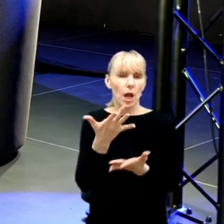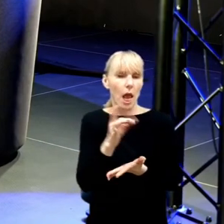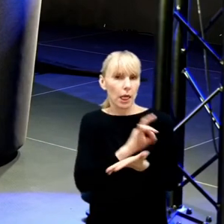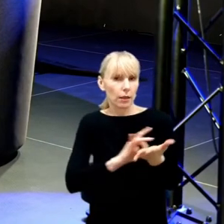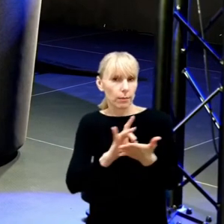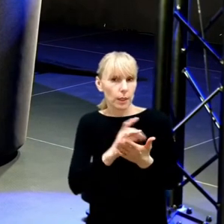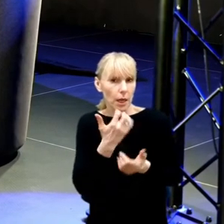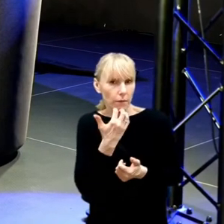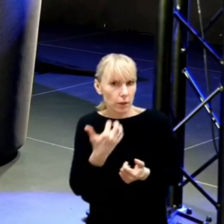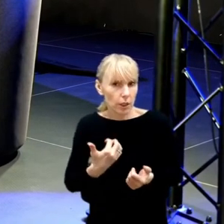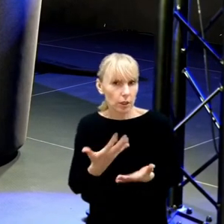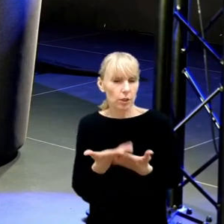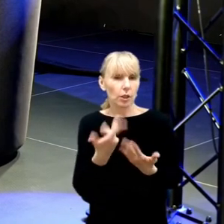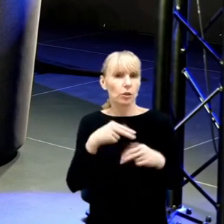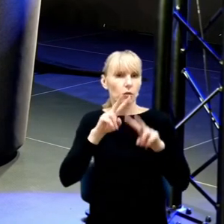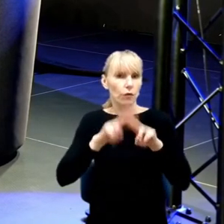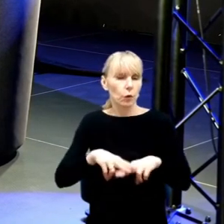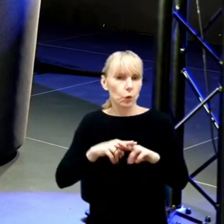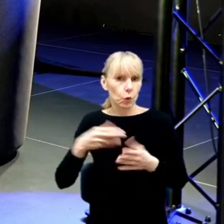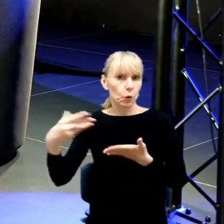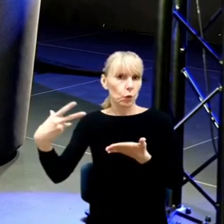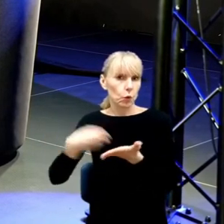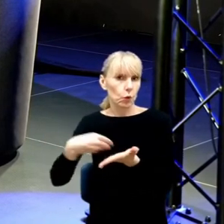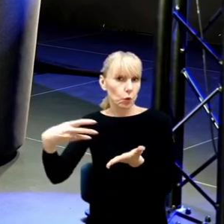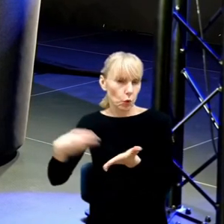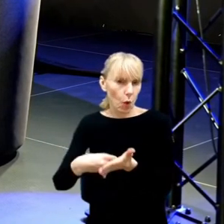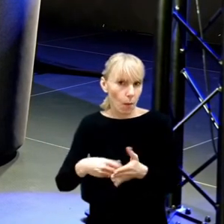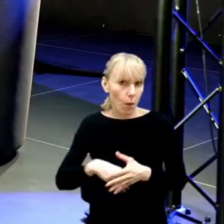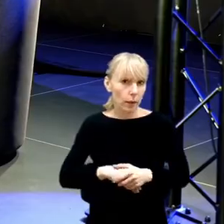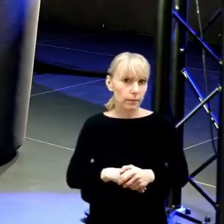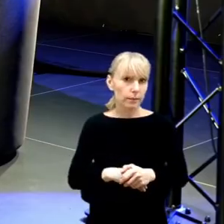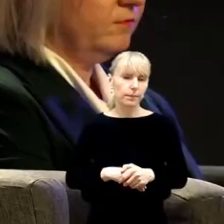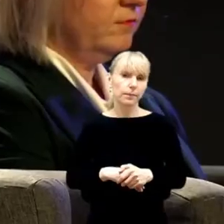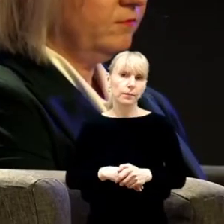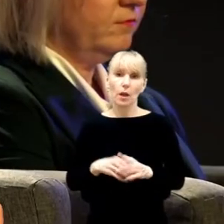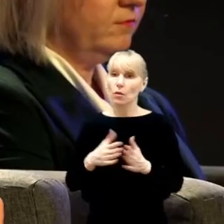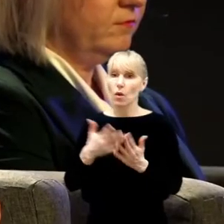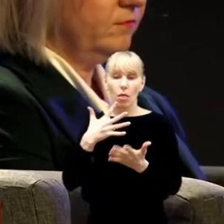na te cele remontowe nie korzystały zbytnio.